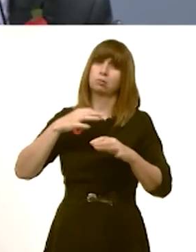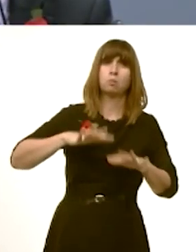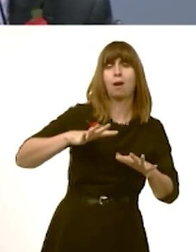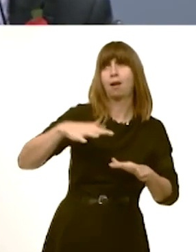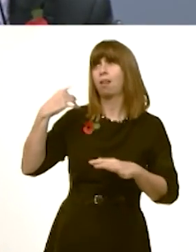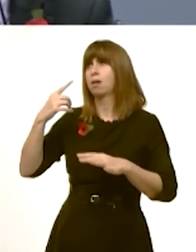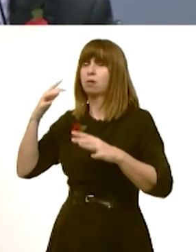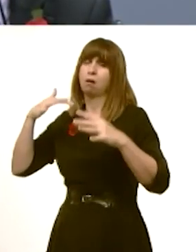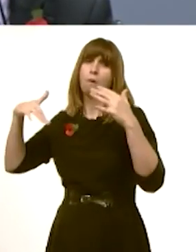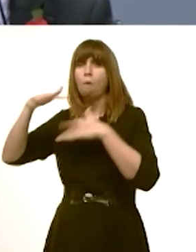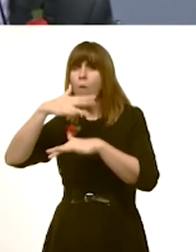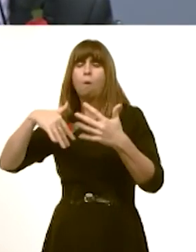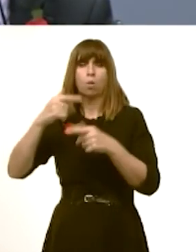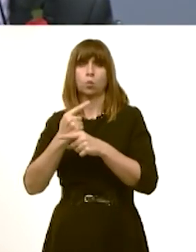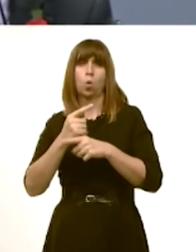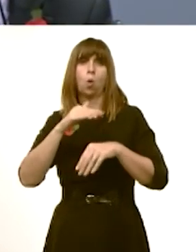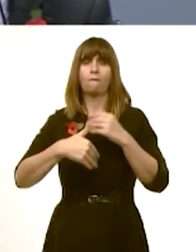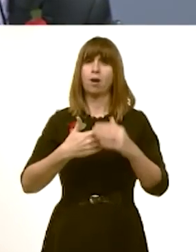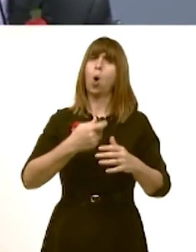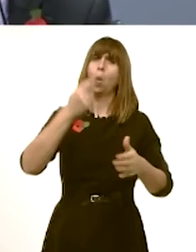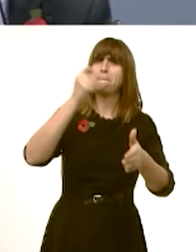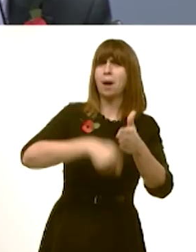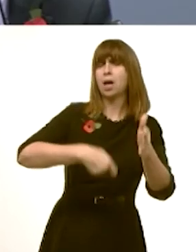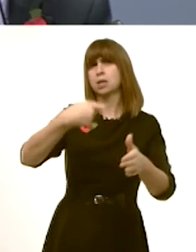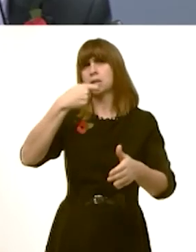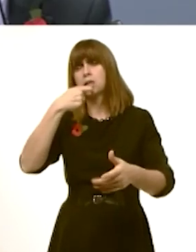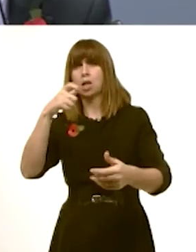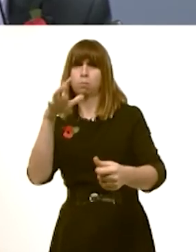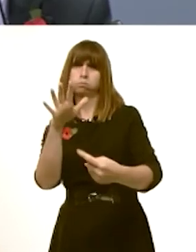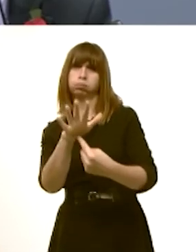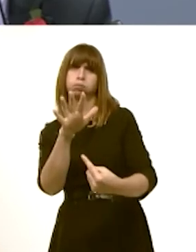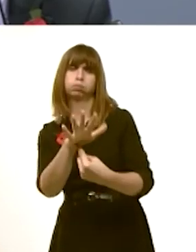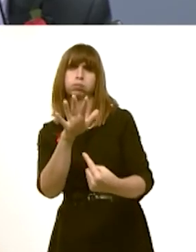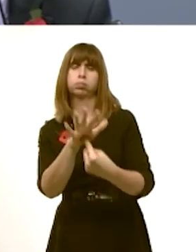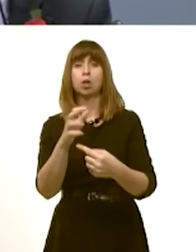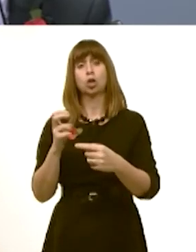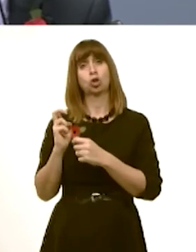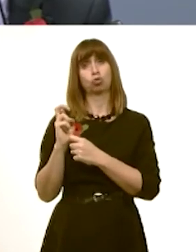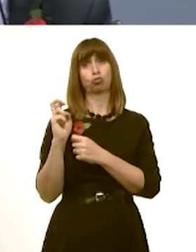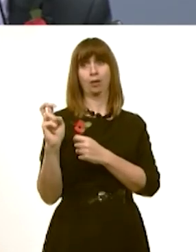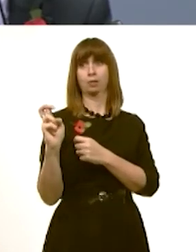Maeír Gweinidog dros yr Economi, Gwyddoniaeth a Thrafnidiaeth wedi ymrwymo i gryfhau arferion